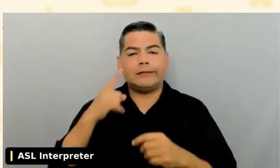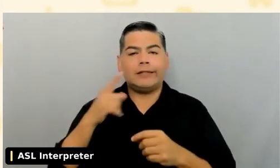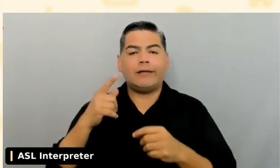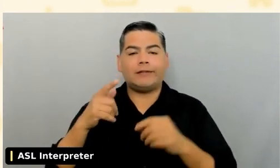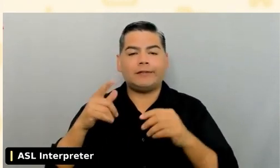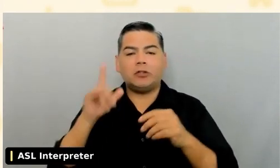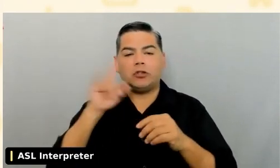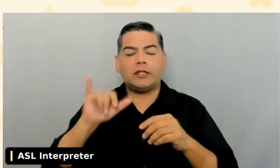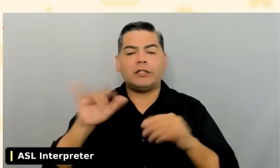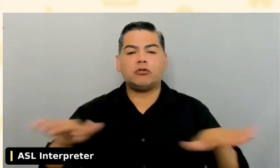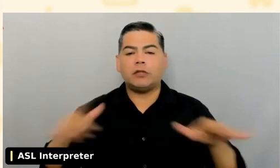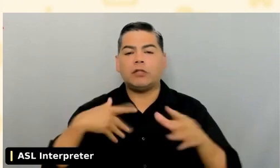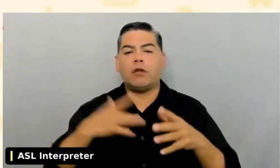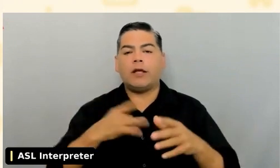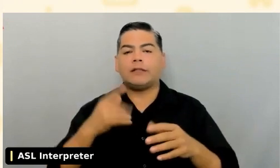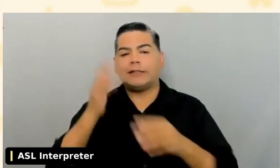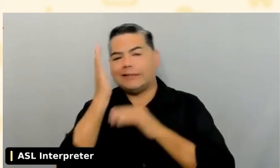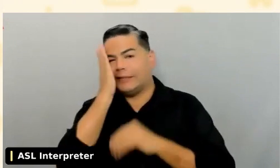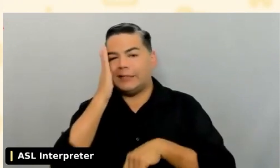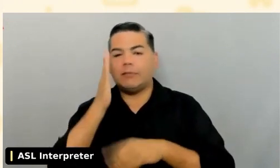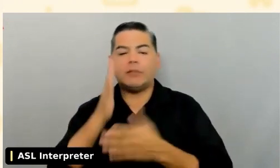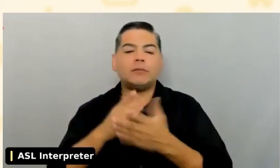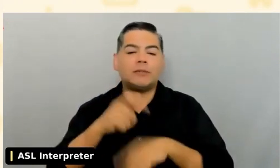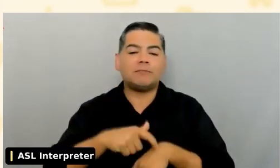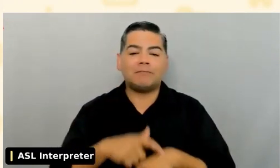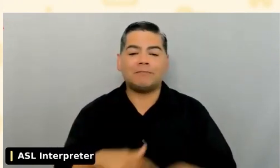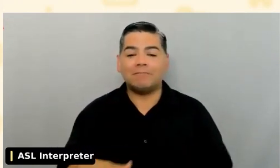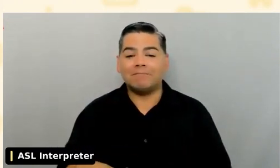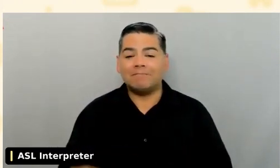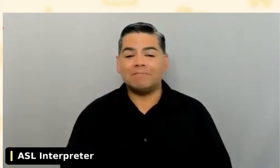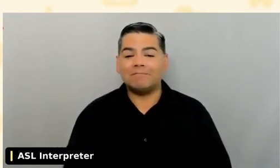a los que no les gusta dormir a ciertas horas. Yo puedo decirlo.